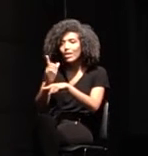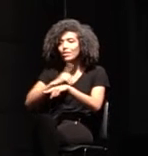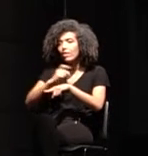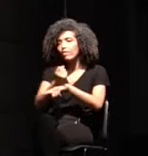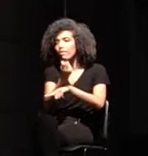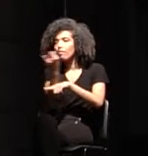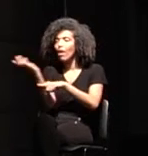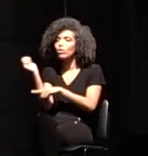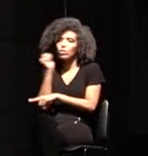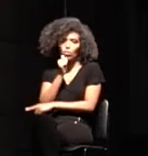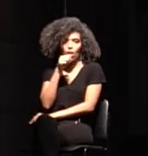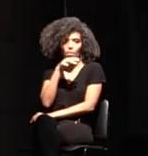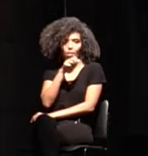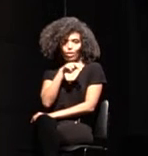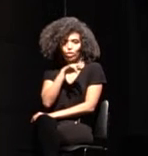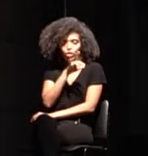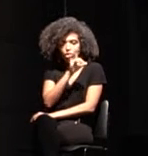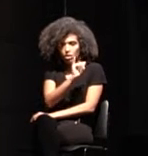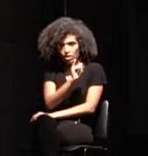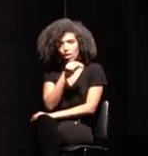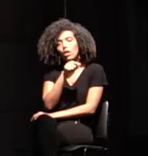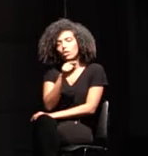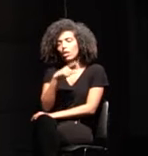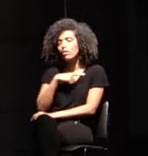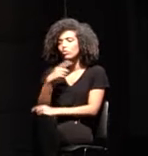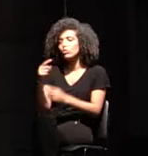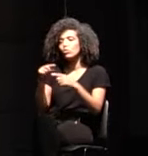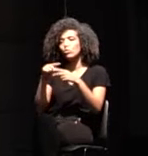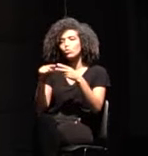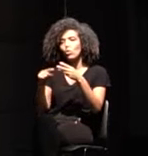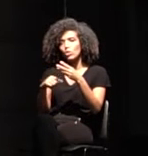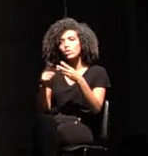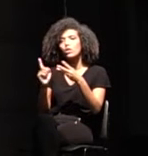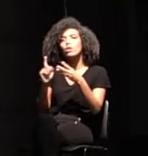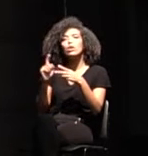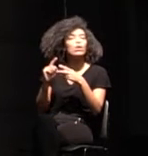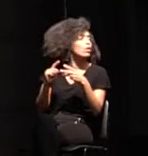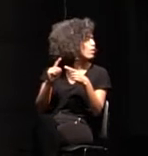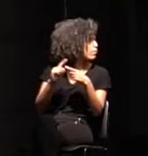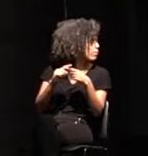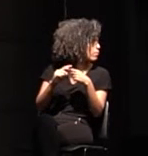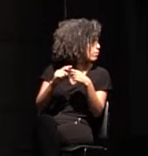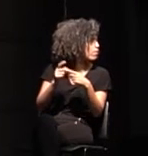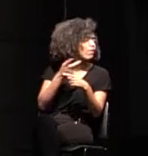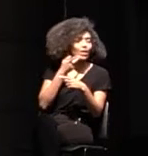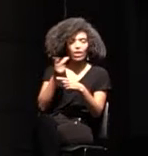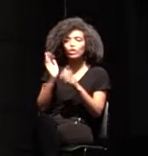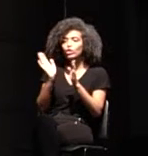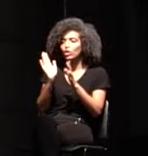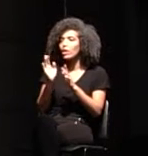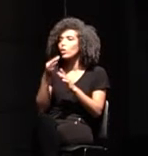Nós passamos dois deles e também há um terceiro que é o primeiro filme dela: "Desconhecidos para a Cidade"